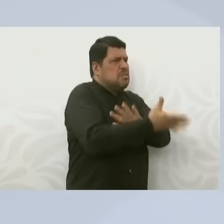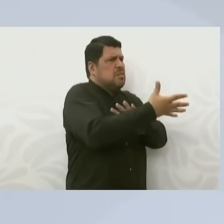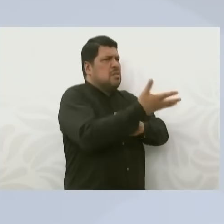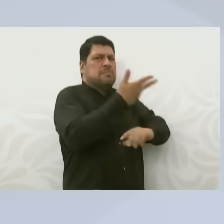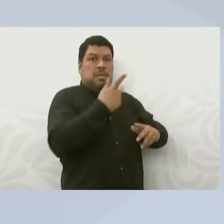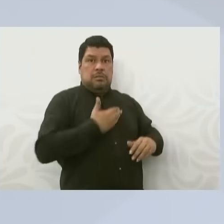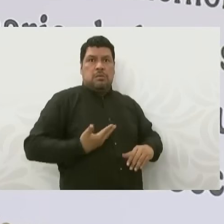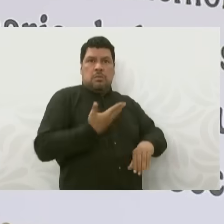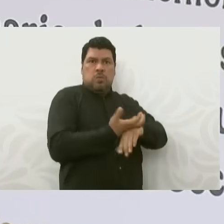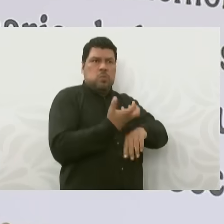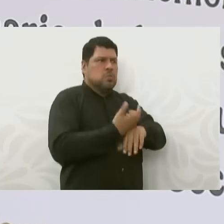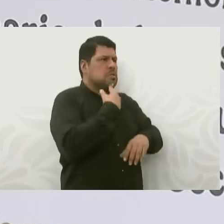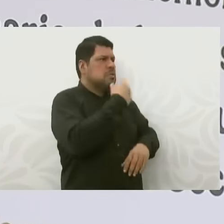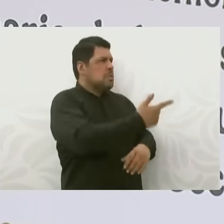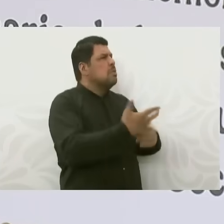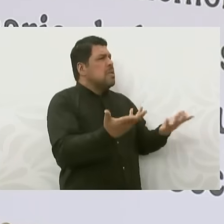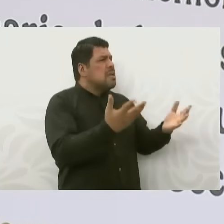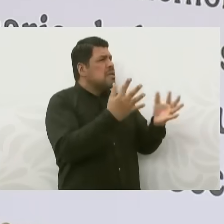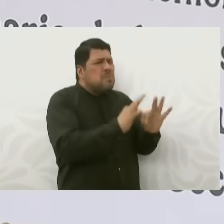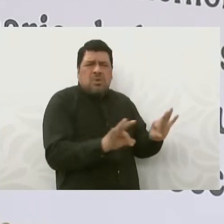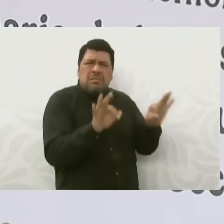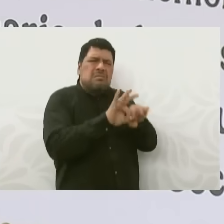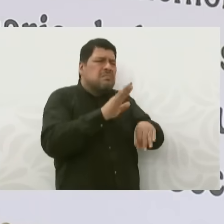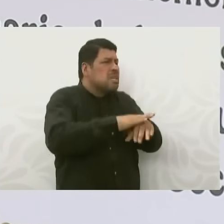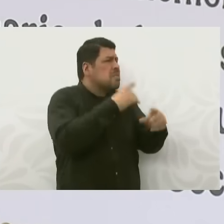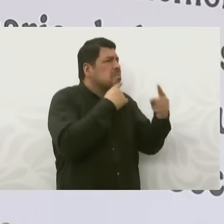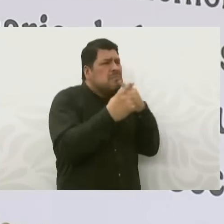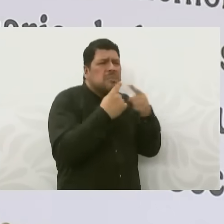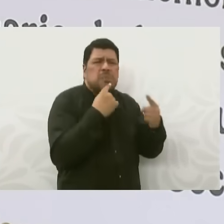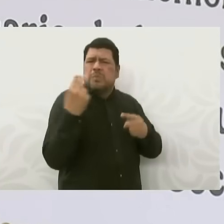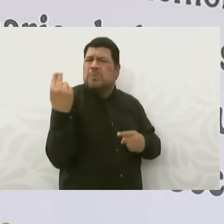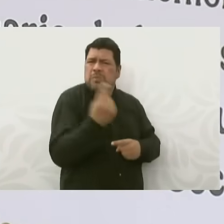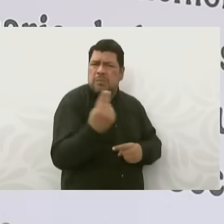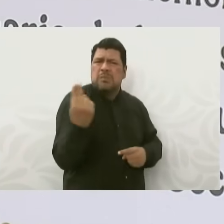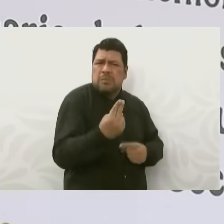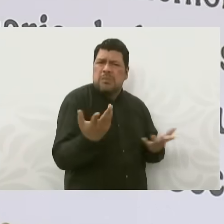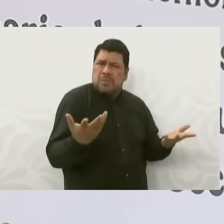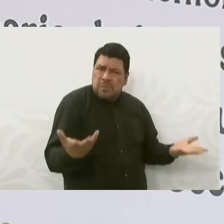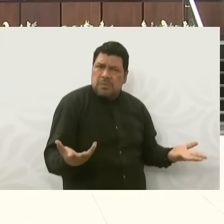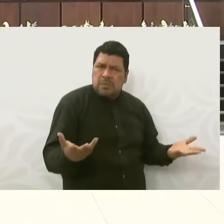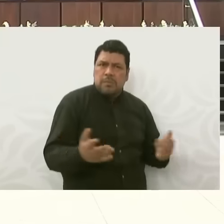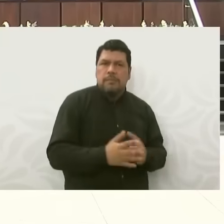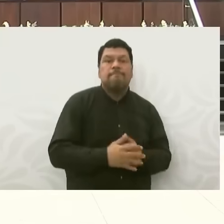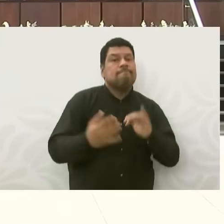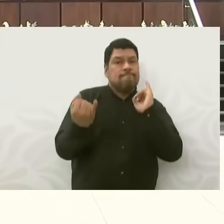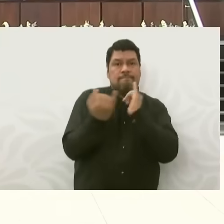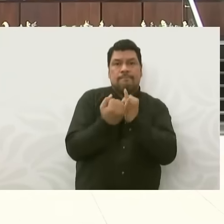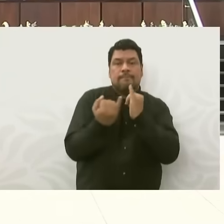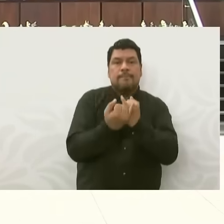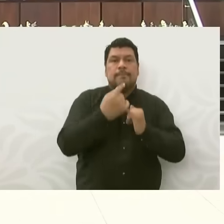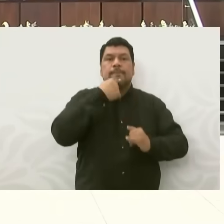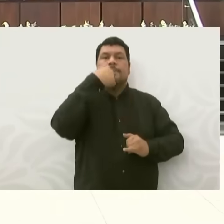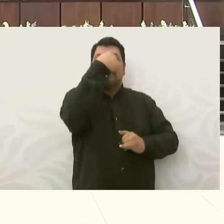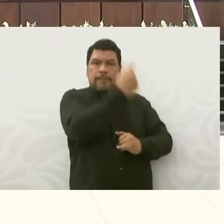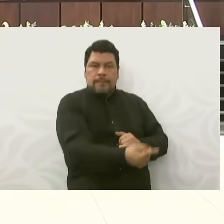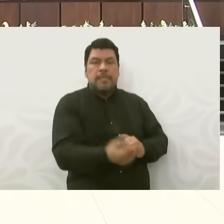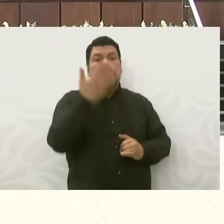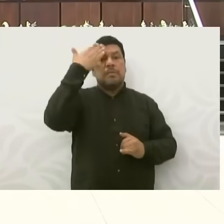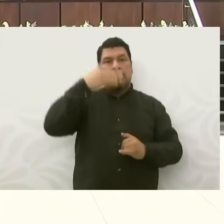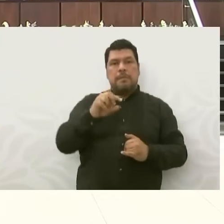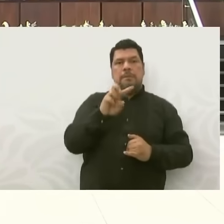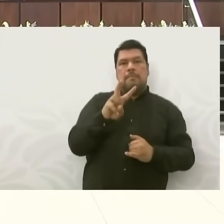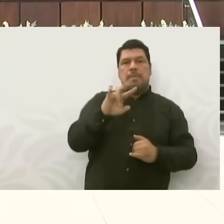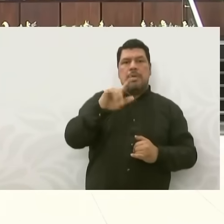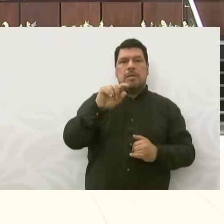privilegiando el diálogo entre las naciones además de recalcar que Victoriano Huerta no representaba